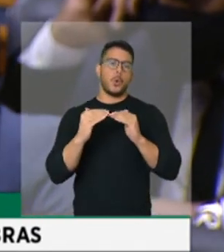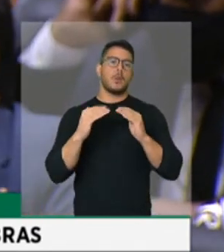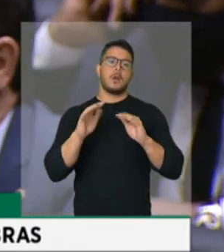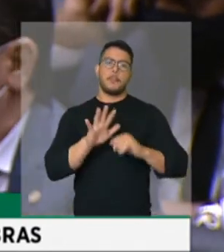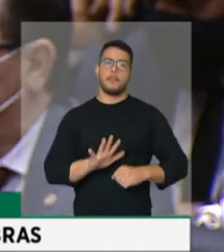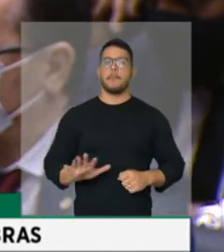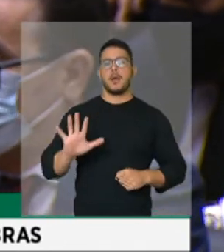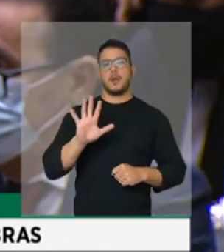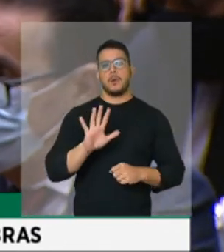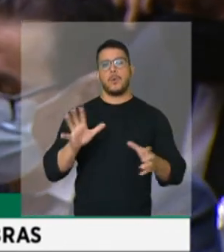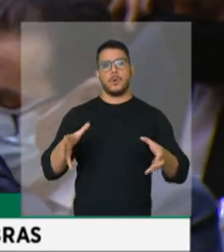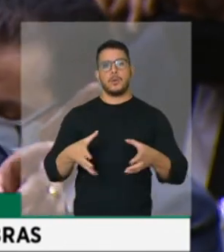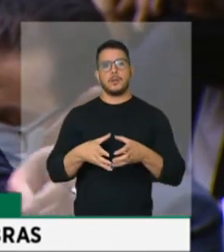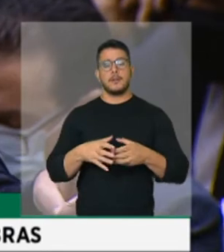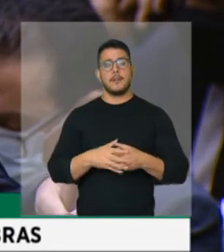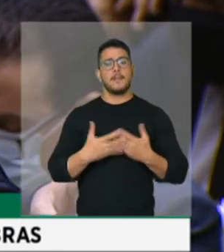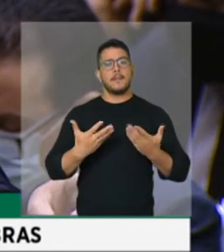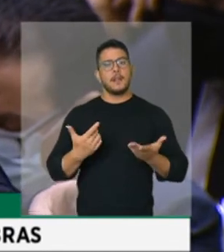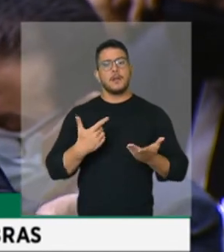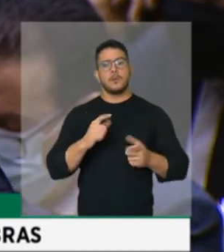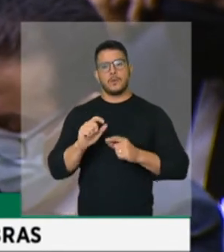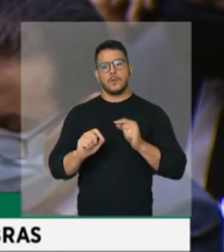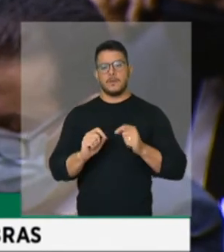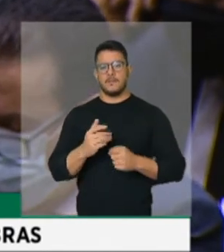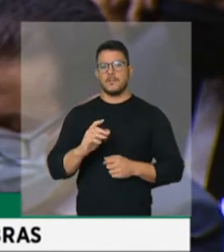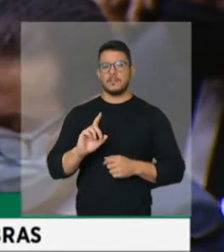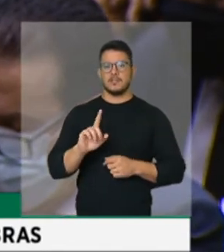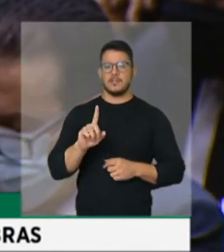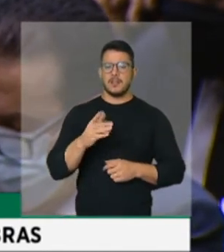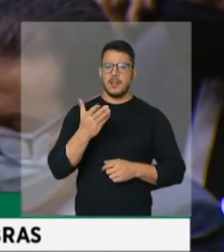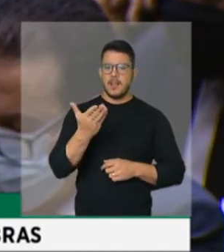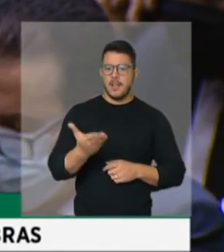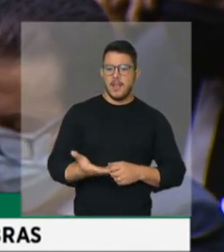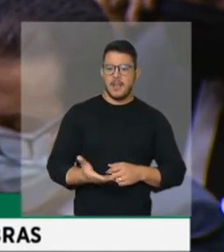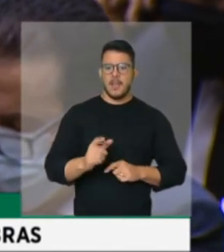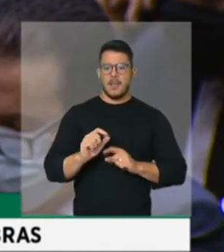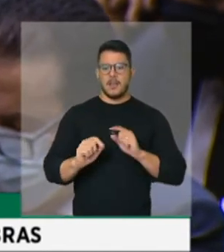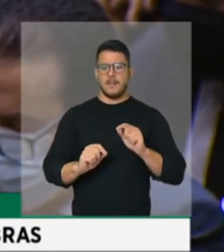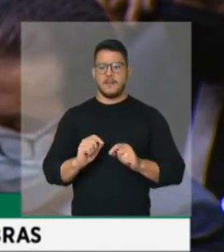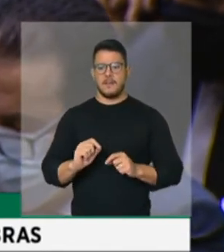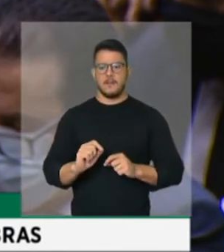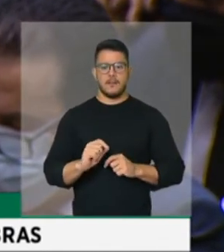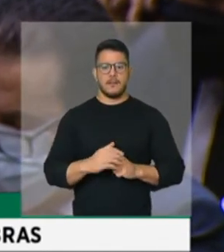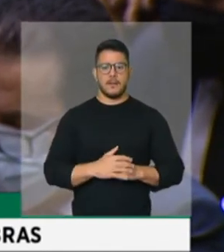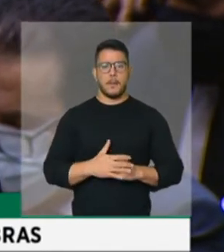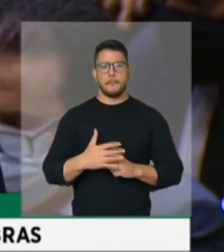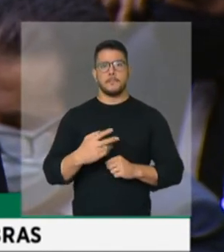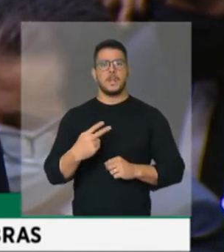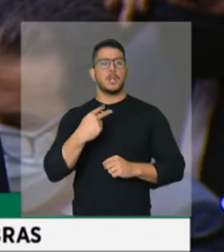ENVERGONHA. A PESSOA QUE VEIO, EX-PRESIDENTE DA CASA QUE VIVE EM PRISÃO DOMICILIAR PORQUE NÃO PODE IR NO AEROPORTO,